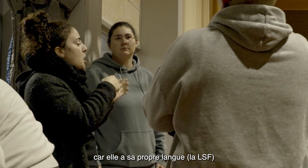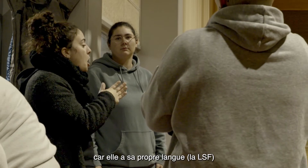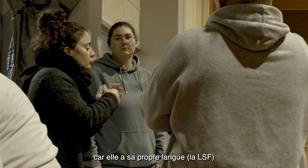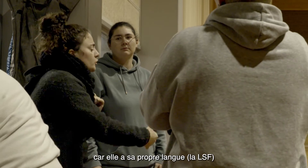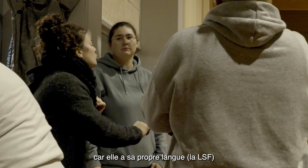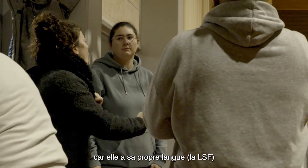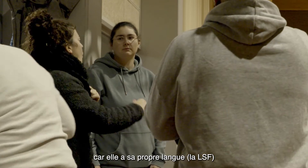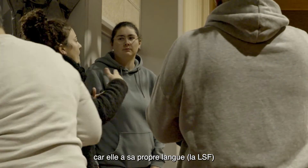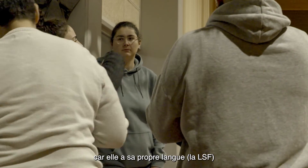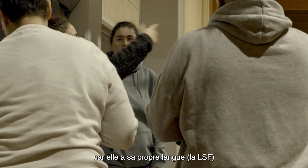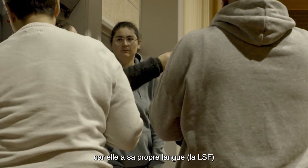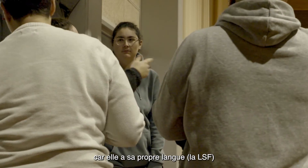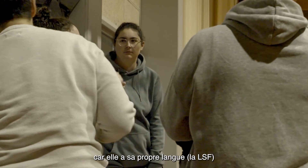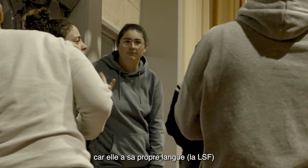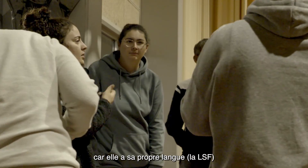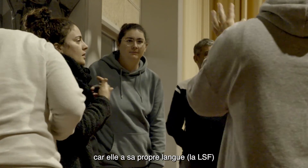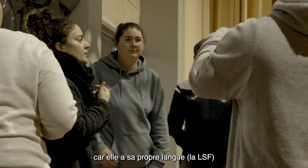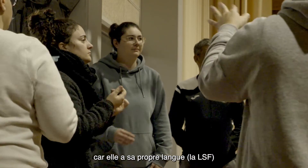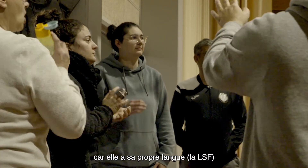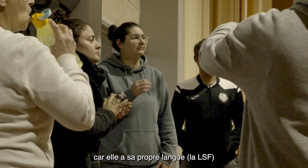car elle a sa propre langue (la LSF)